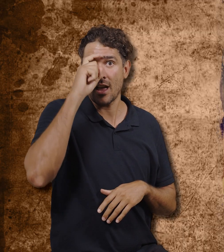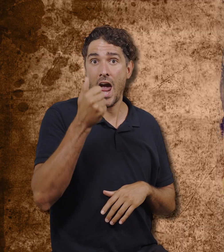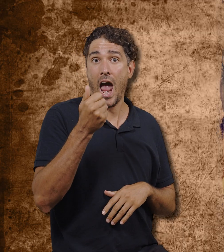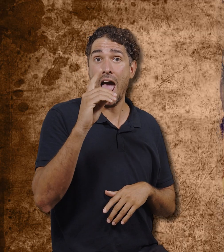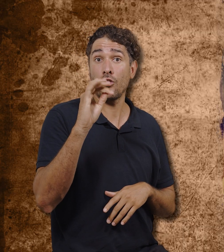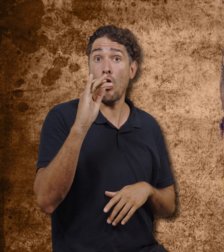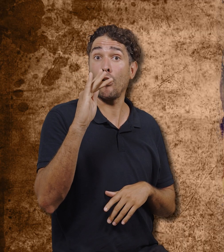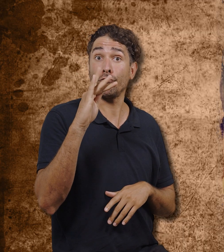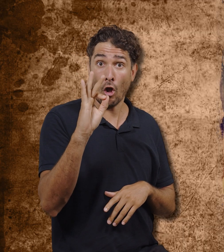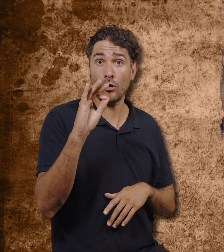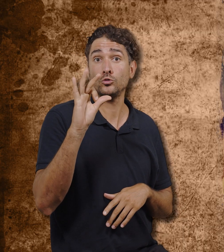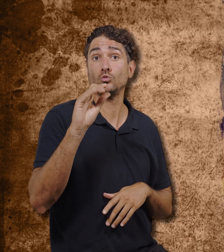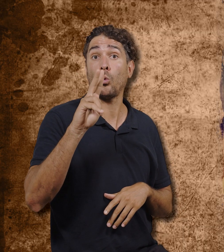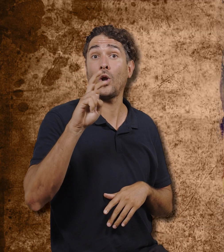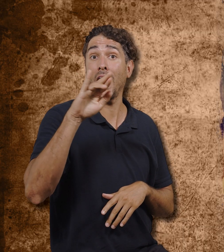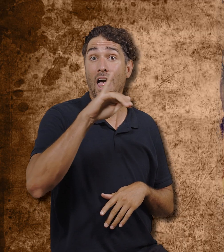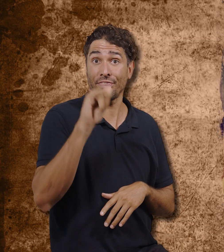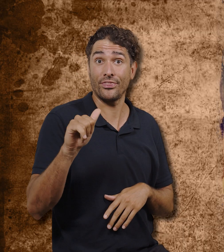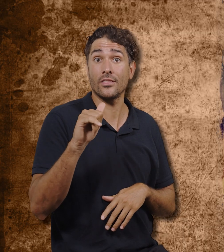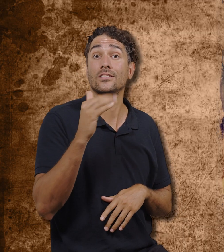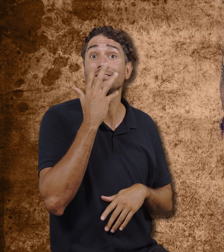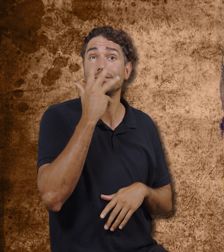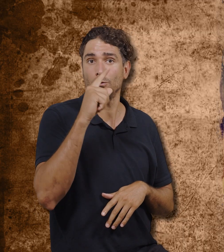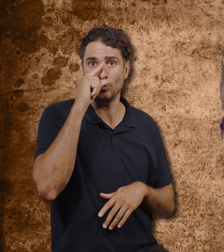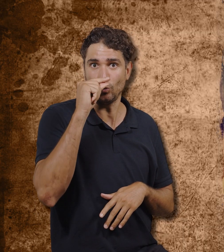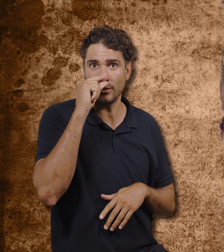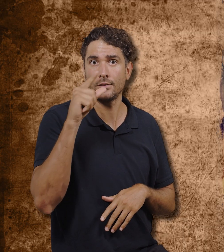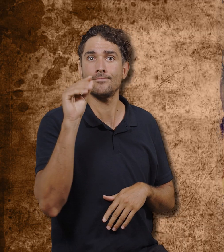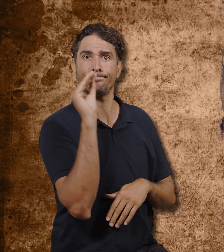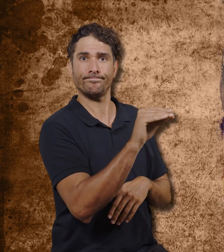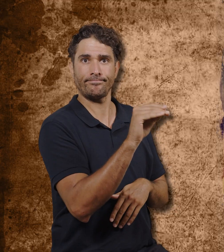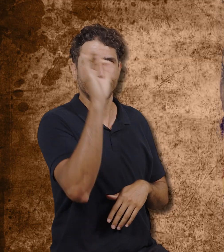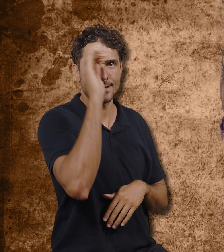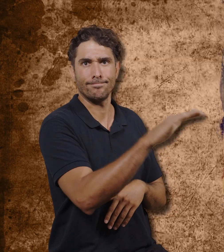i negocià d'acord amb les forces polítiques de Catalunya el restabliment de la Generalitat